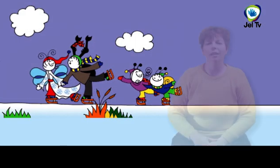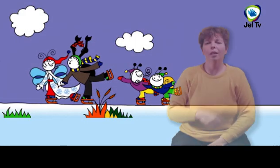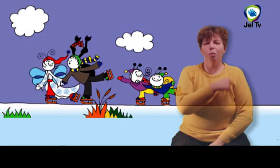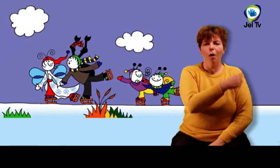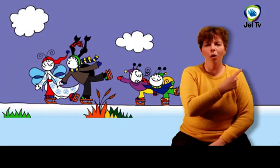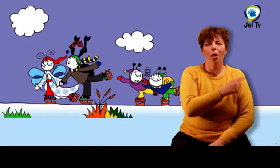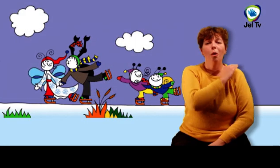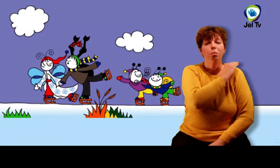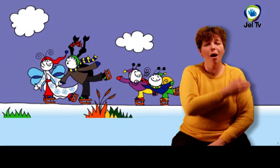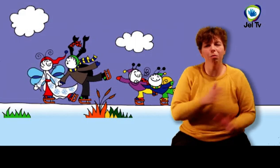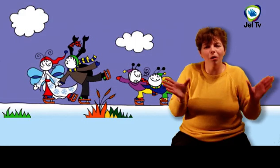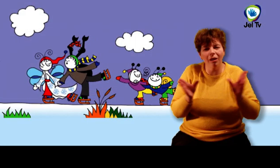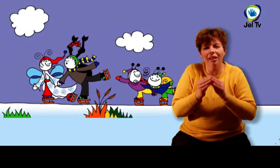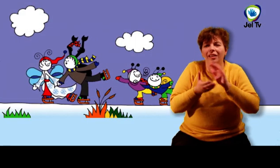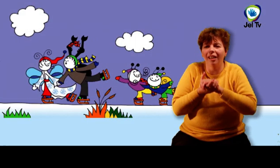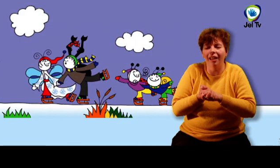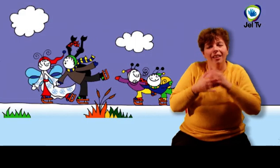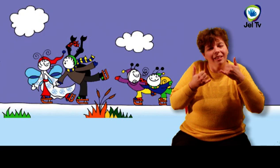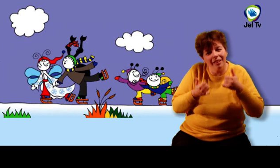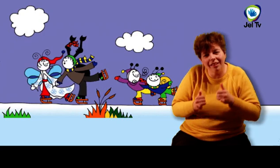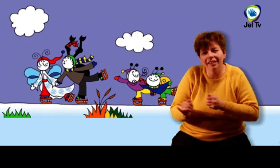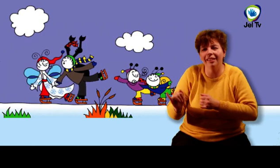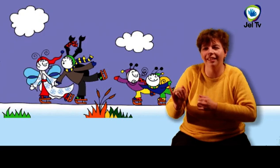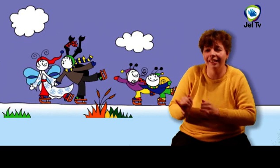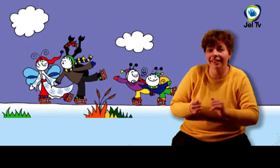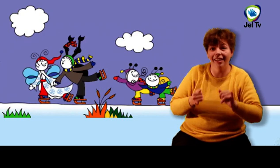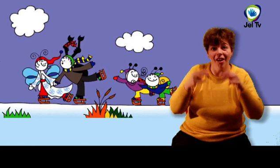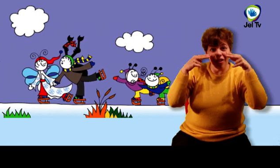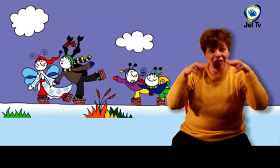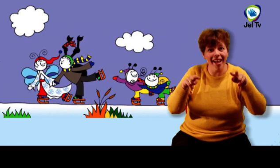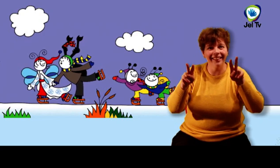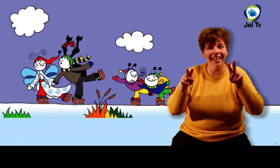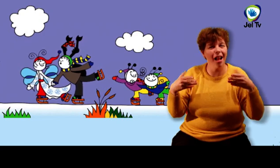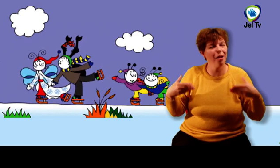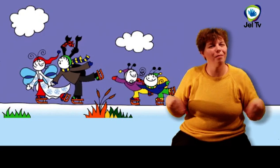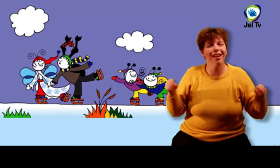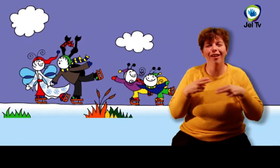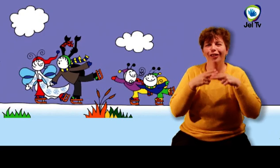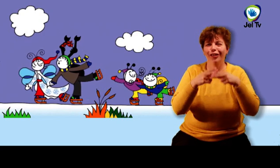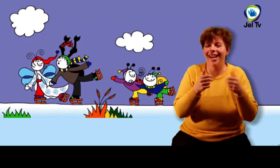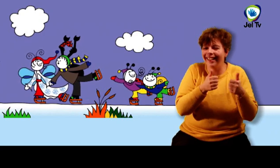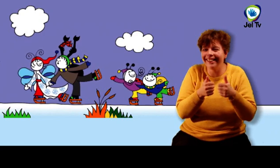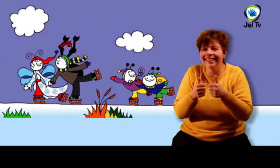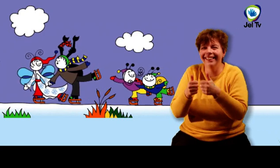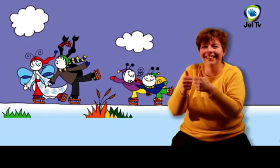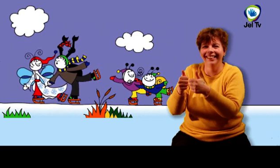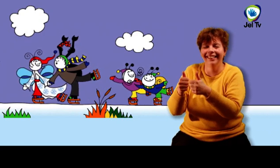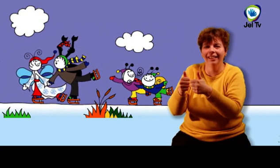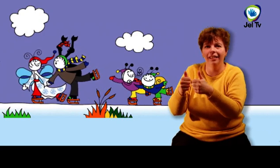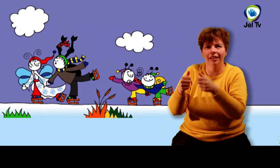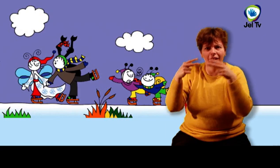Bogyó és Babóca összefogózva indultak el a jégen. Vendelnek pedig Milla segített.